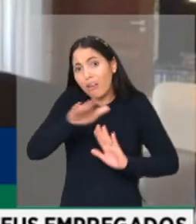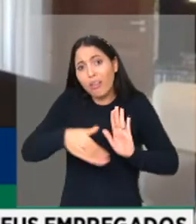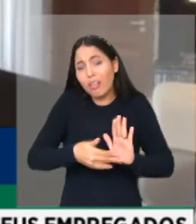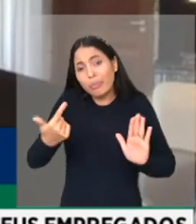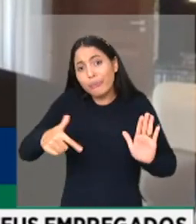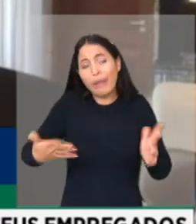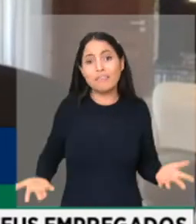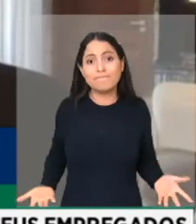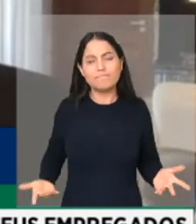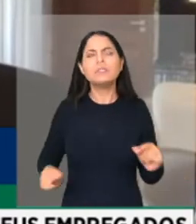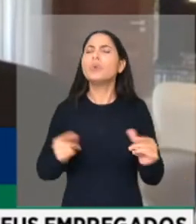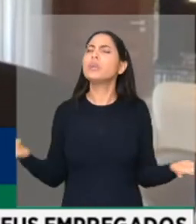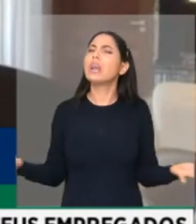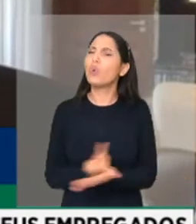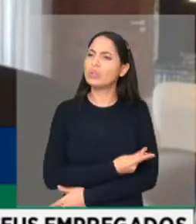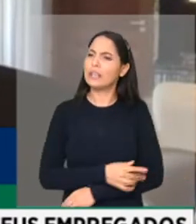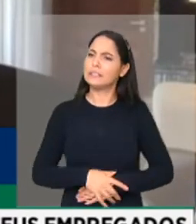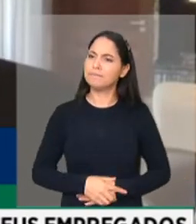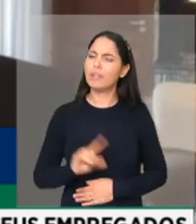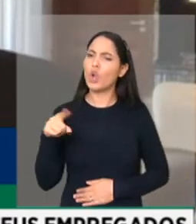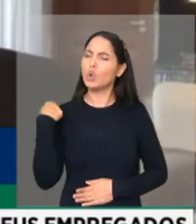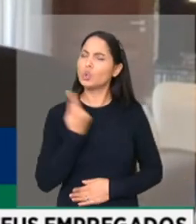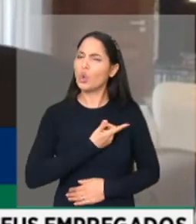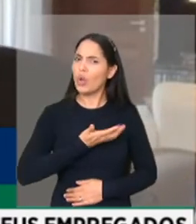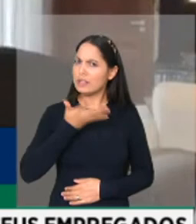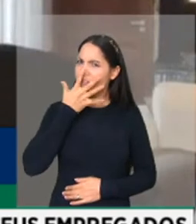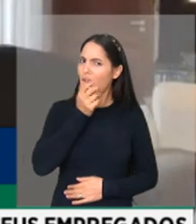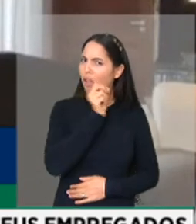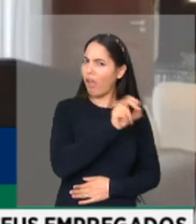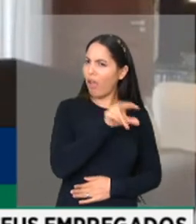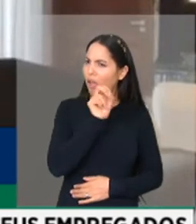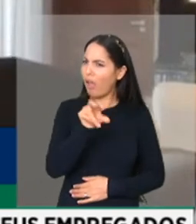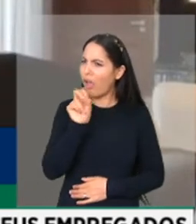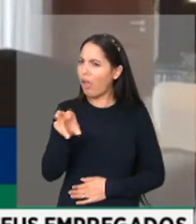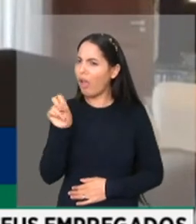VACINA PARA TODO MUNDO, A GENTE ASSISTE A UM ÚNICO CRITÉRIO QUE É O CRITÉRIO